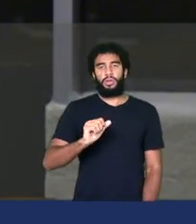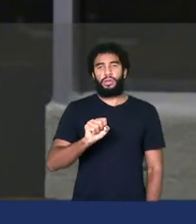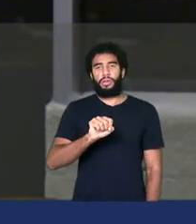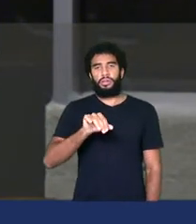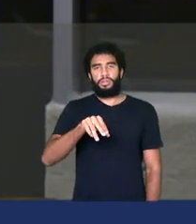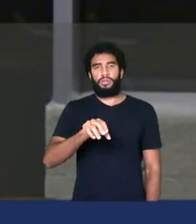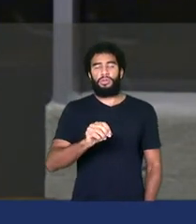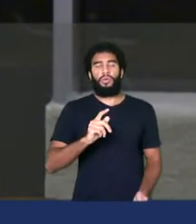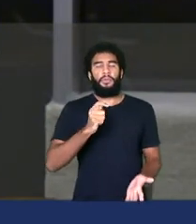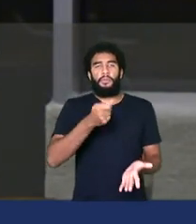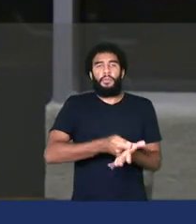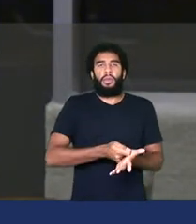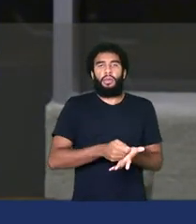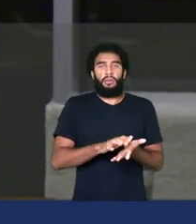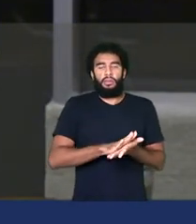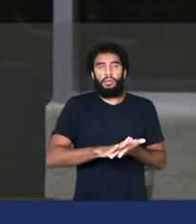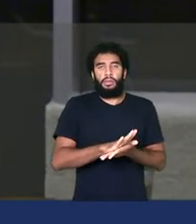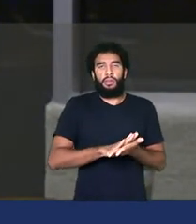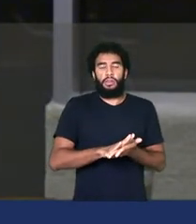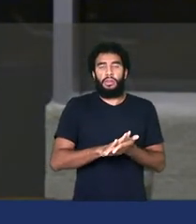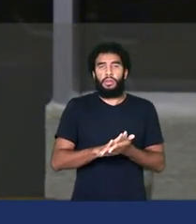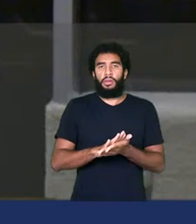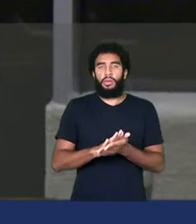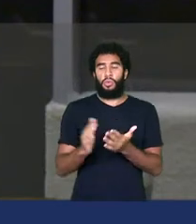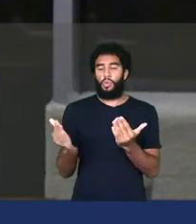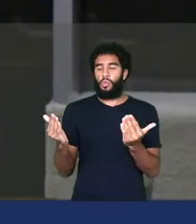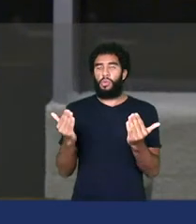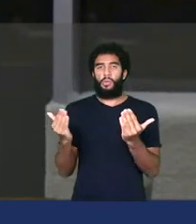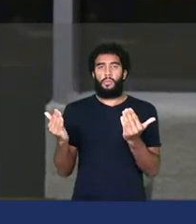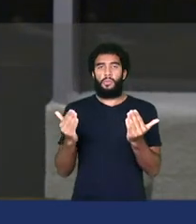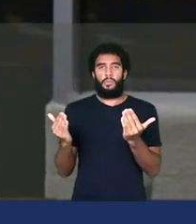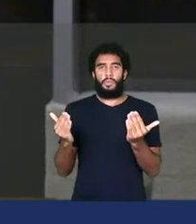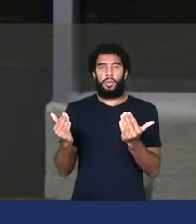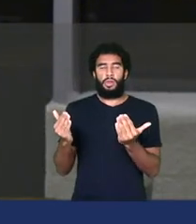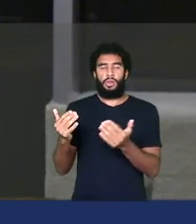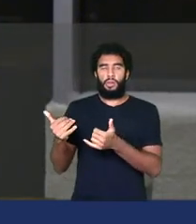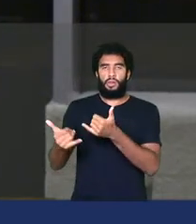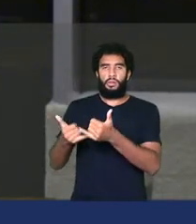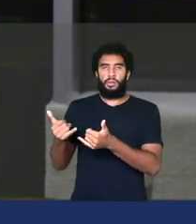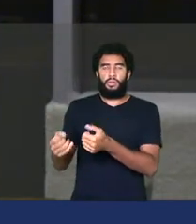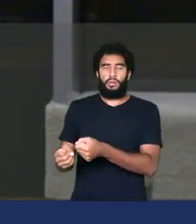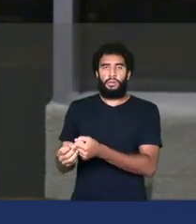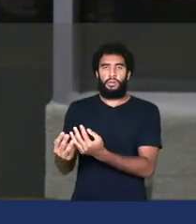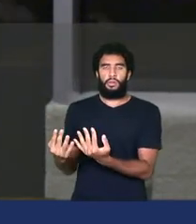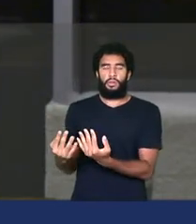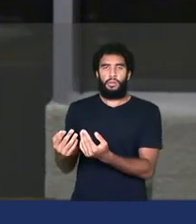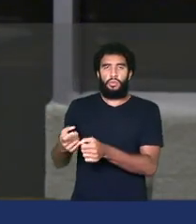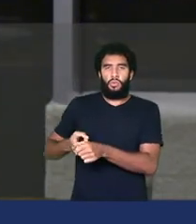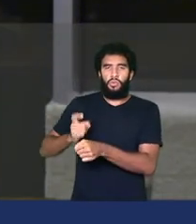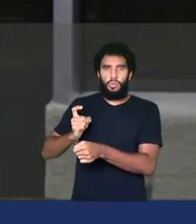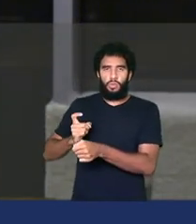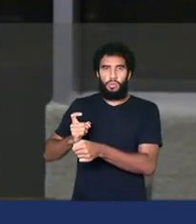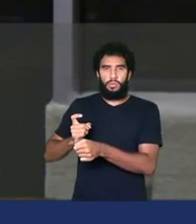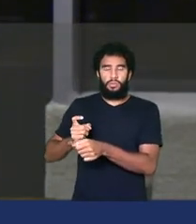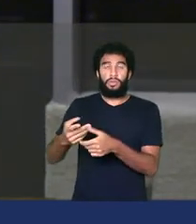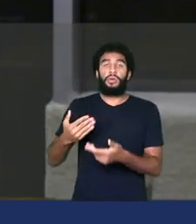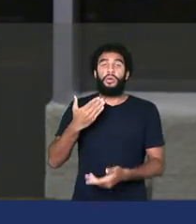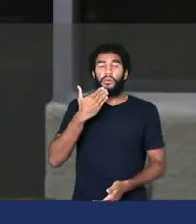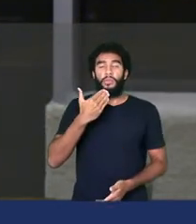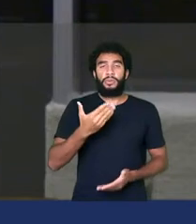INCLUSIVE OS DONOS DE CASSINOS NÃO PAGARÃO LUCRO E DIVIDENDO EM RELAÇÃO AO FATURAMENTO DOS JOGOS. PORTANTO, EU FATO UM APELO A ESSE PLENÁRIO, ESTA EMENDA